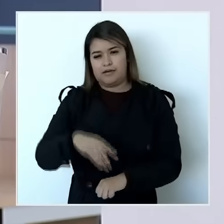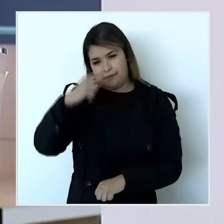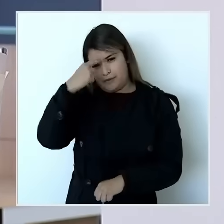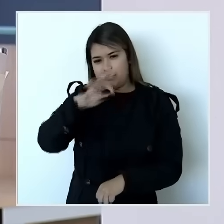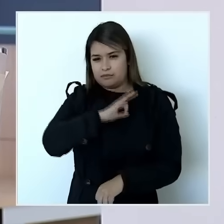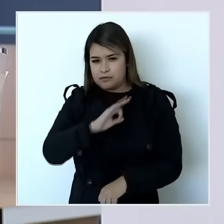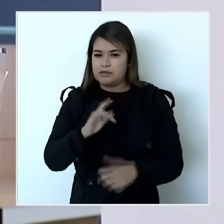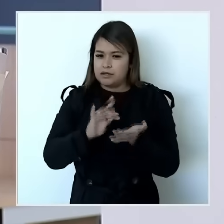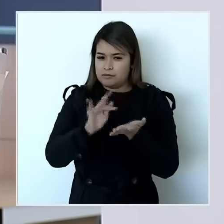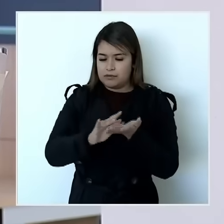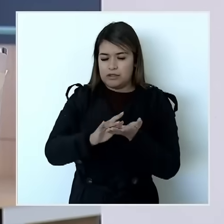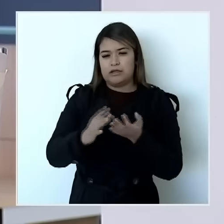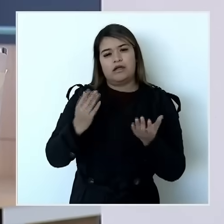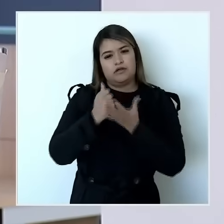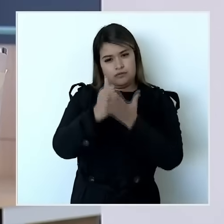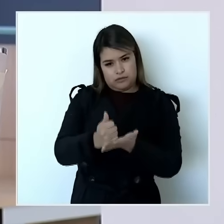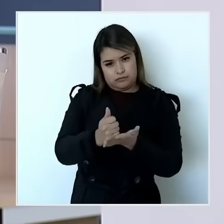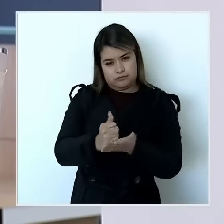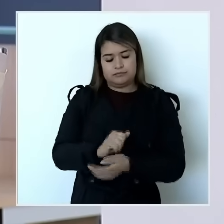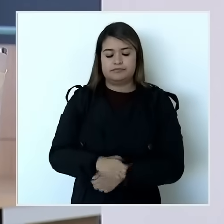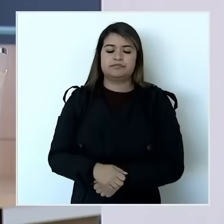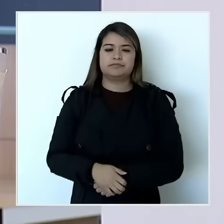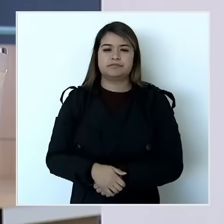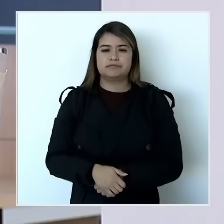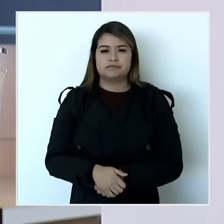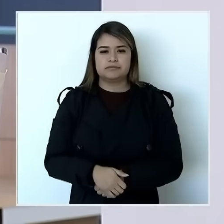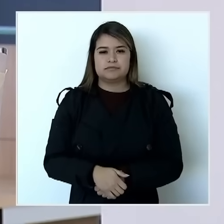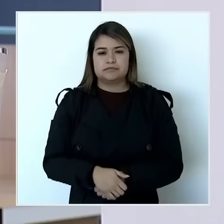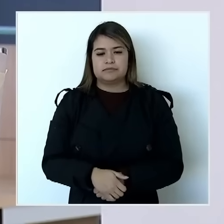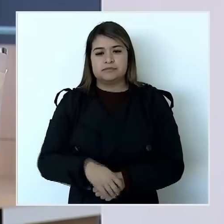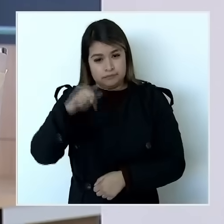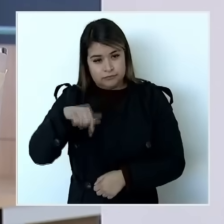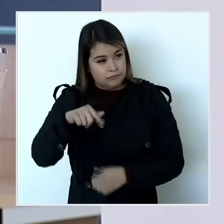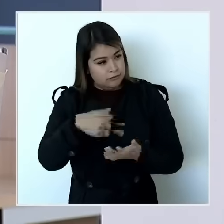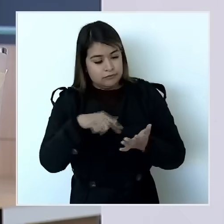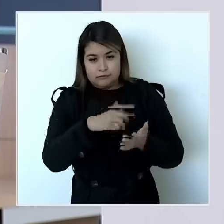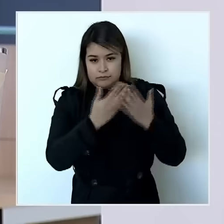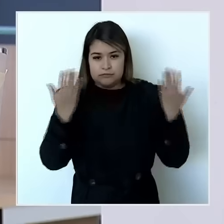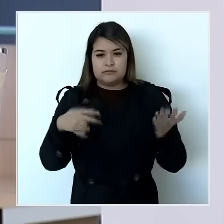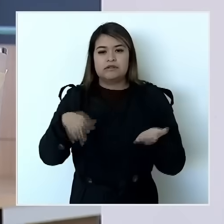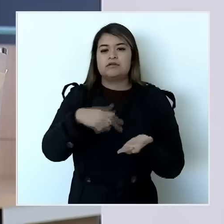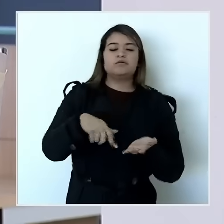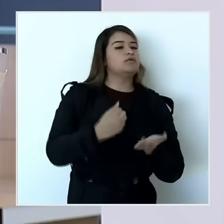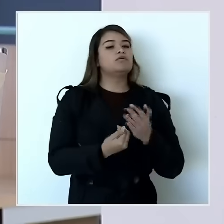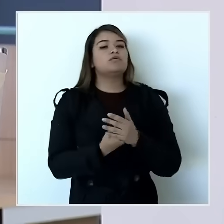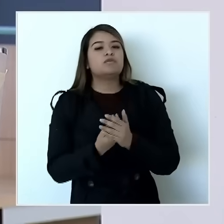nacional. Esta nueva sede no es un punto de llegada. Es un punto de partida para seguir